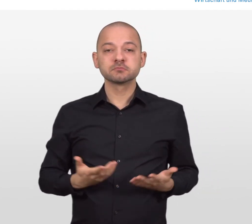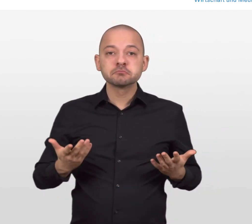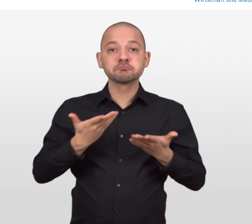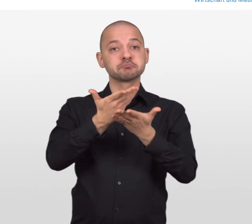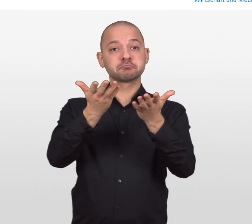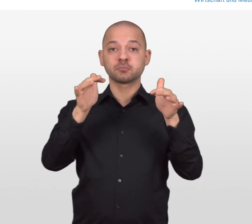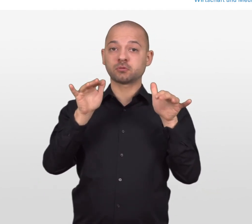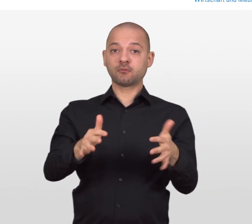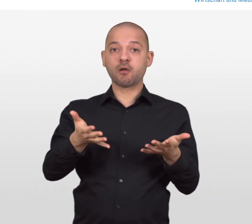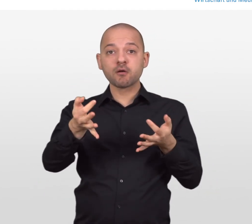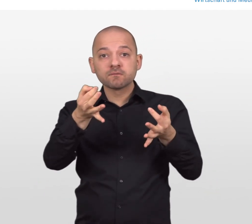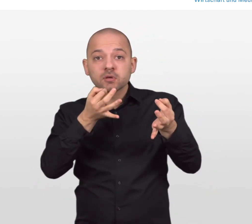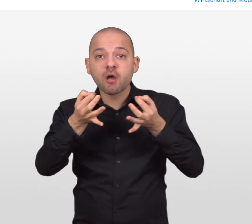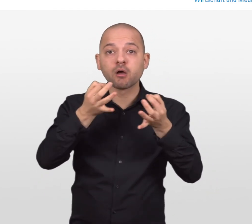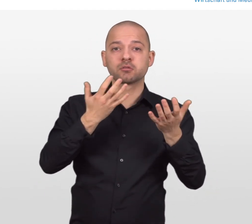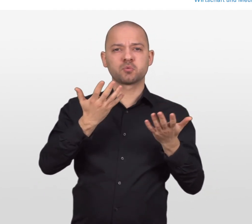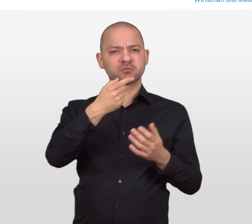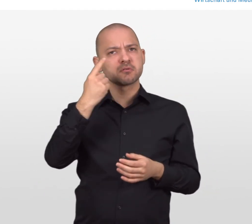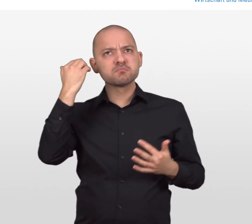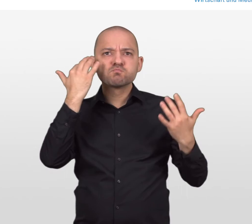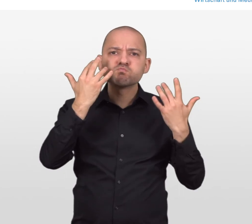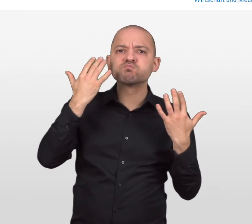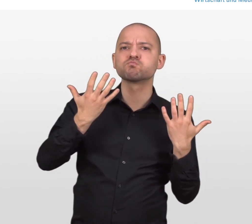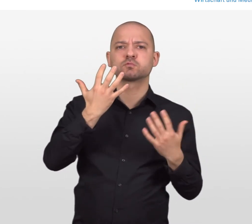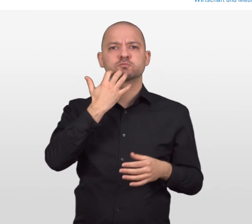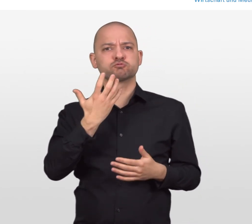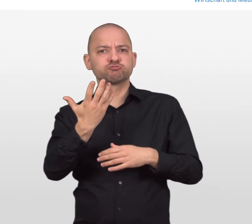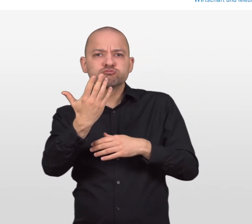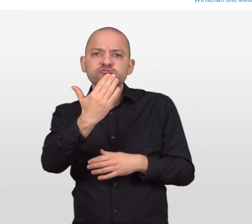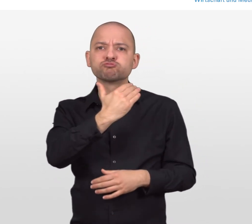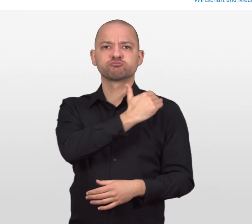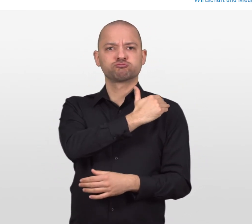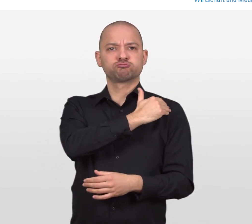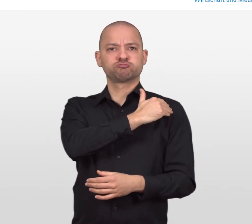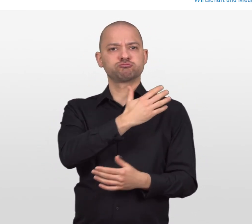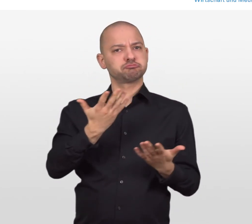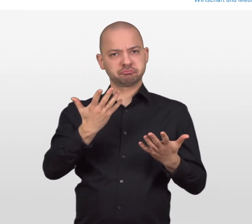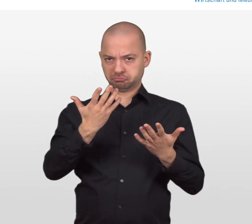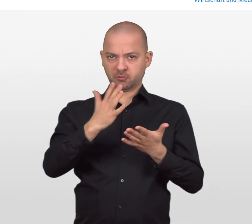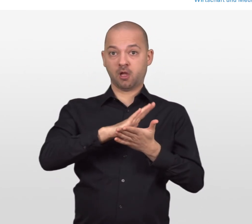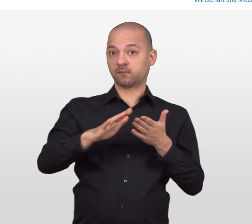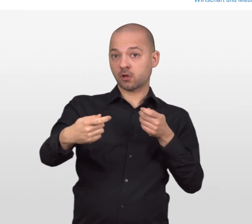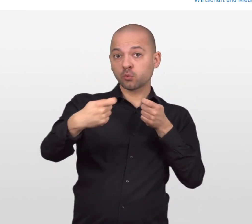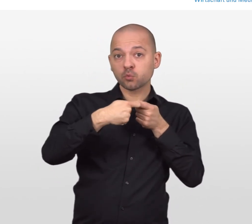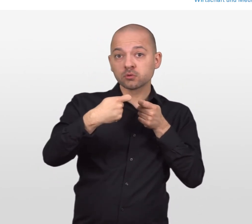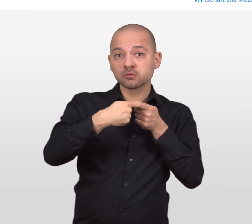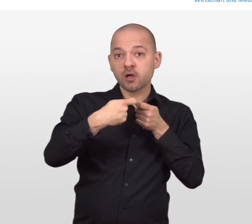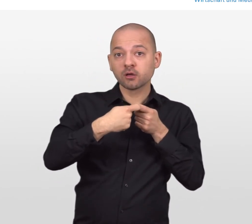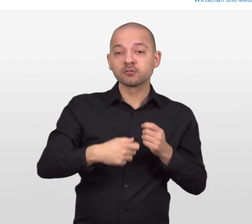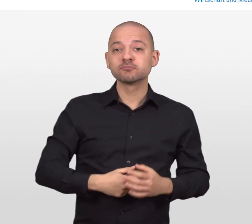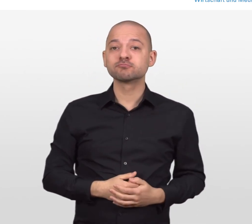Wenn Sie Fragen oder Anregungen haben, können Sie uns gerne kontaktieren.